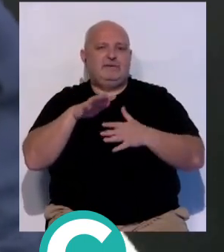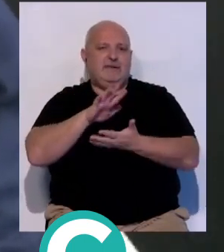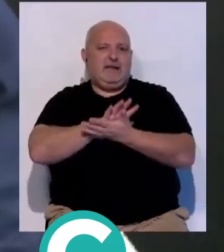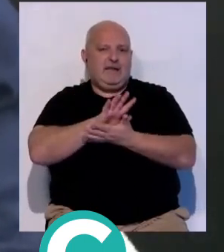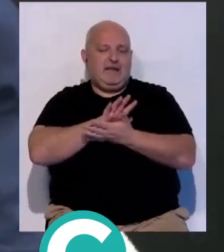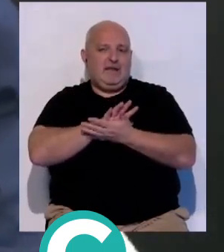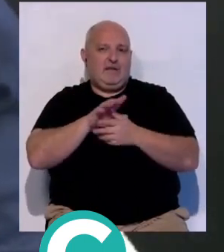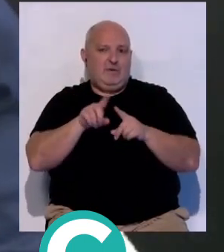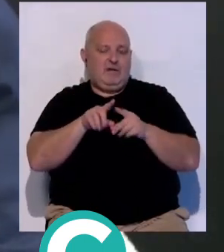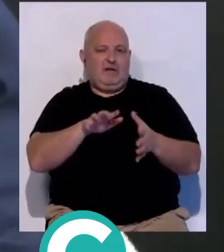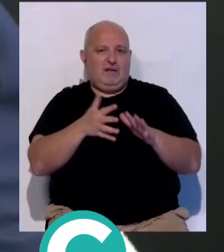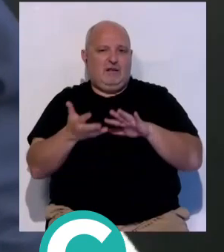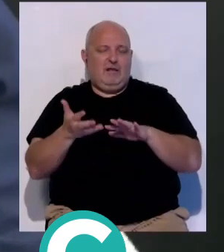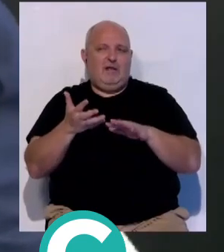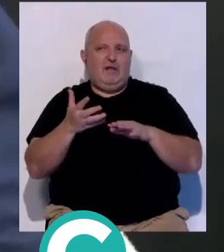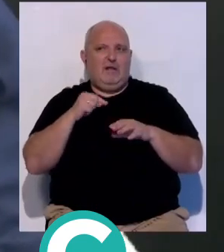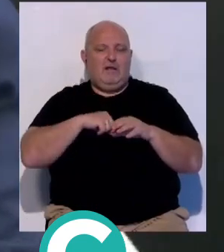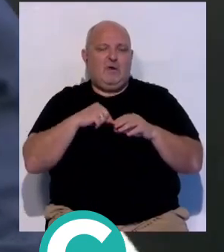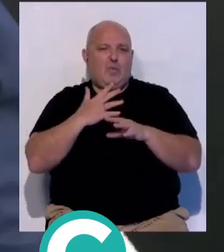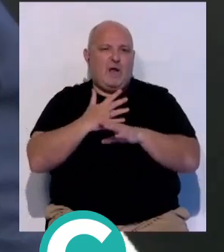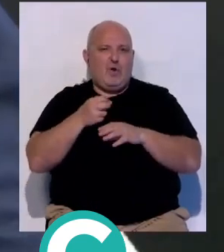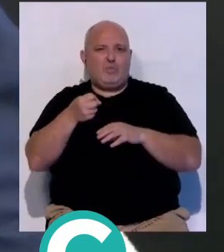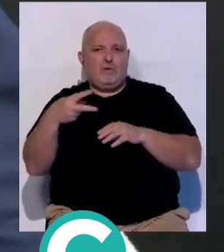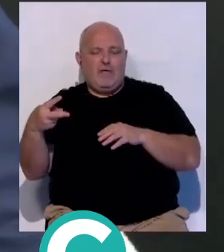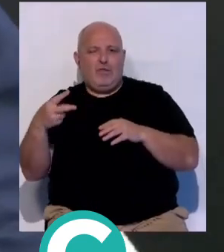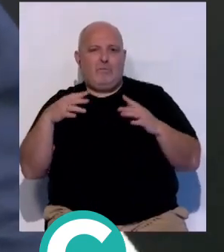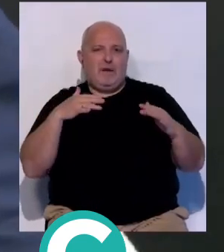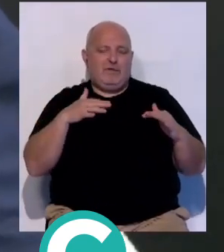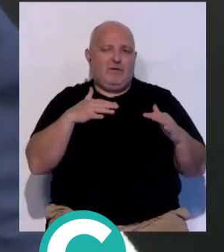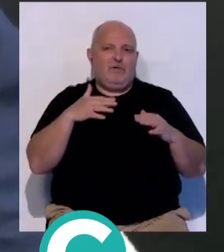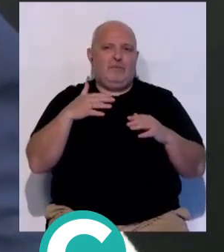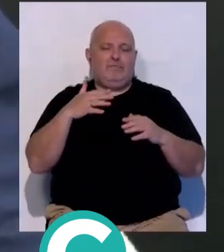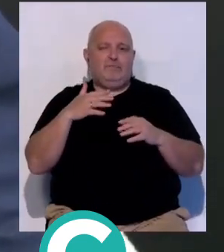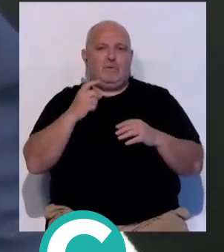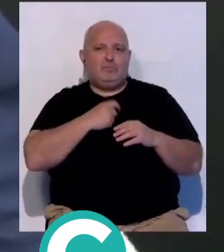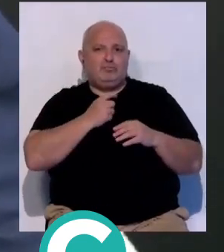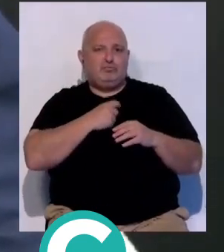aquí pero alterados con el juego el resultado el partido las pulsaciones a veces en diálogo